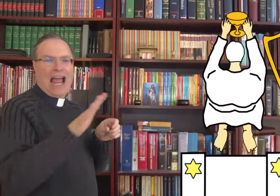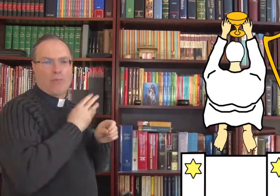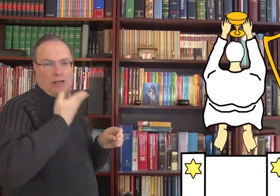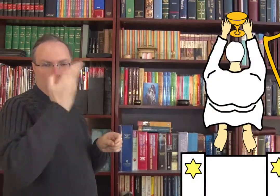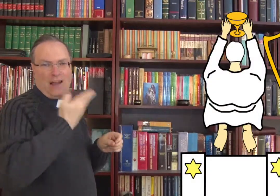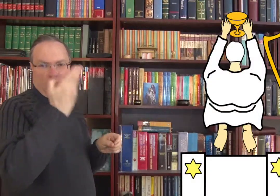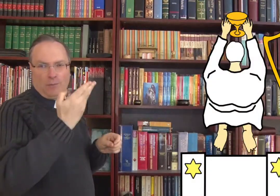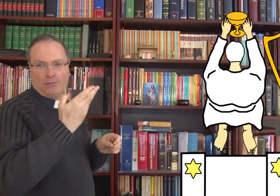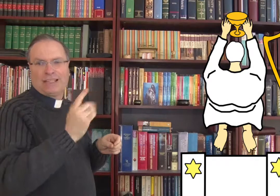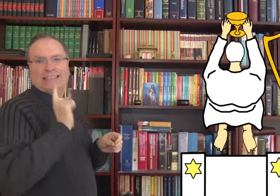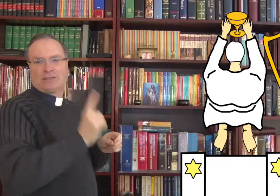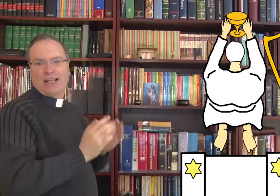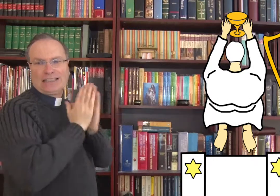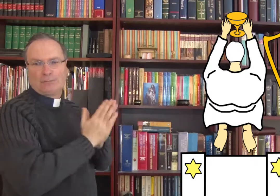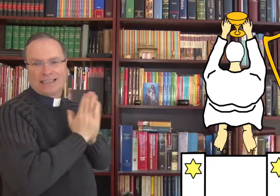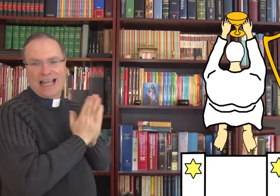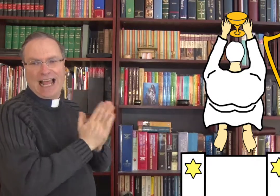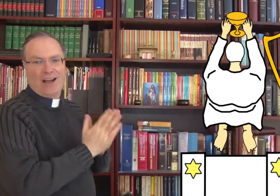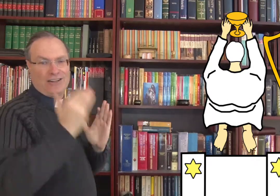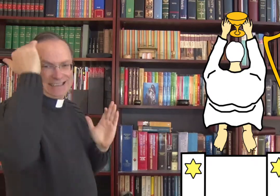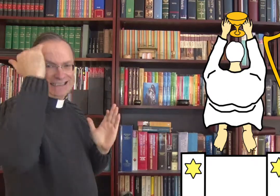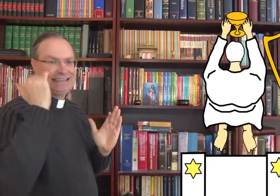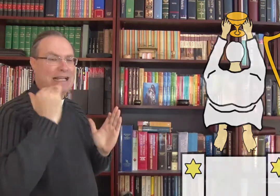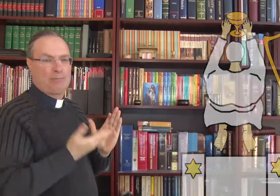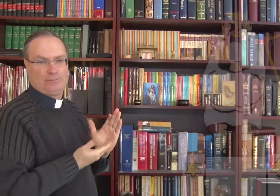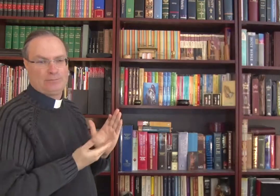remplies de parfums, qui sont les prières des saints.